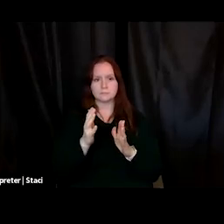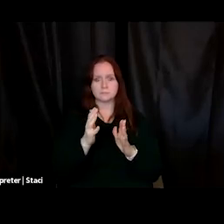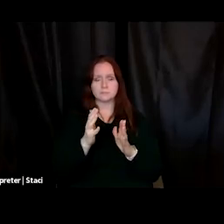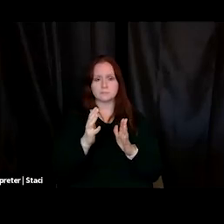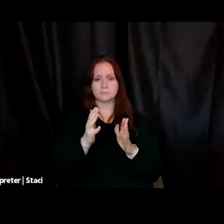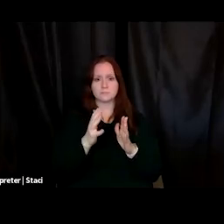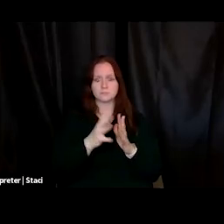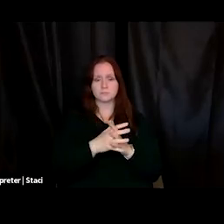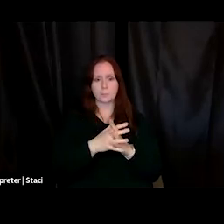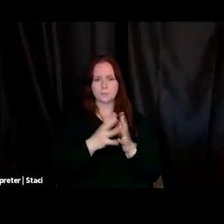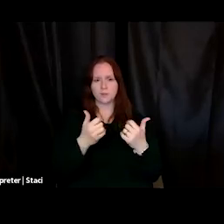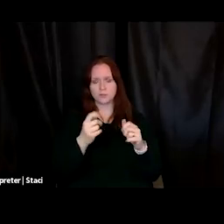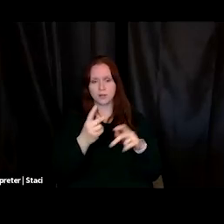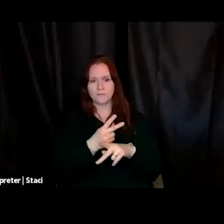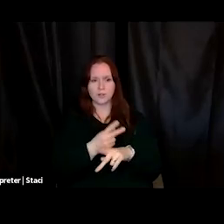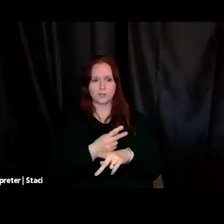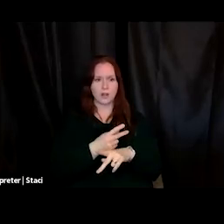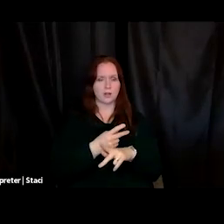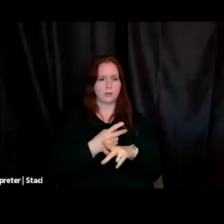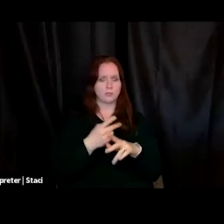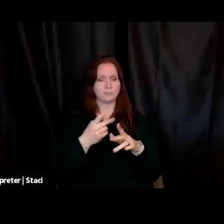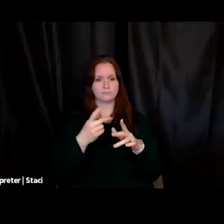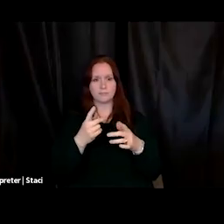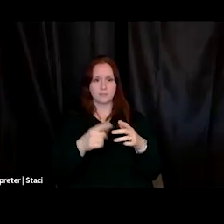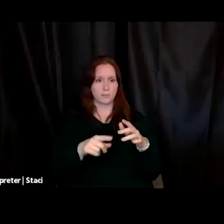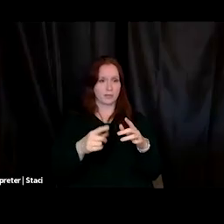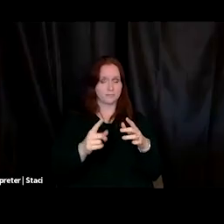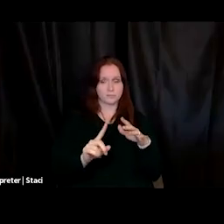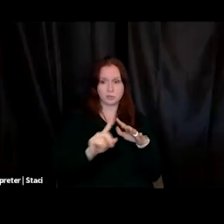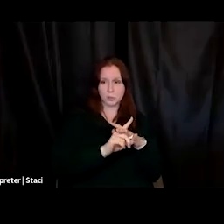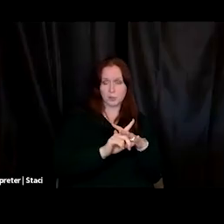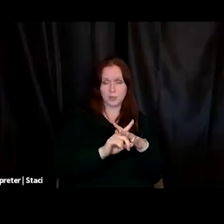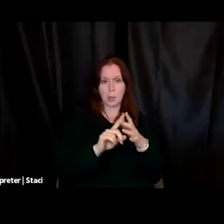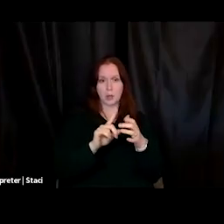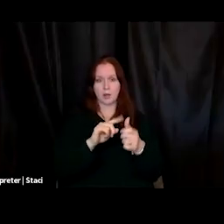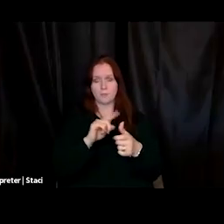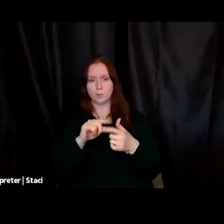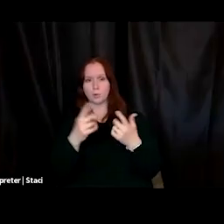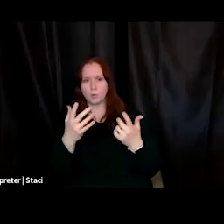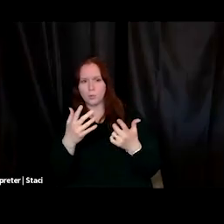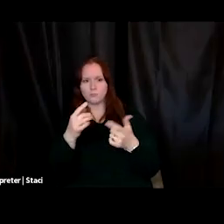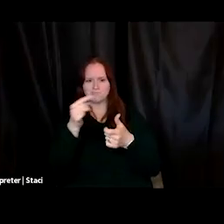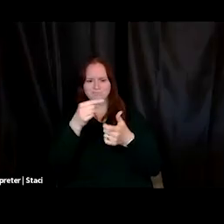a su oficina para reuniones y otros asuntos, mientras que nuestro equipo,